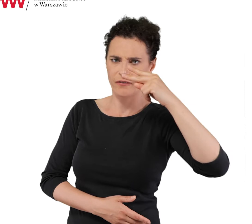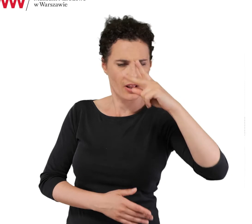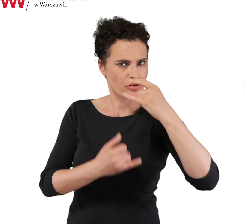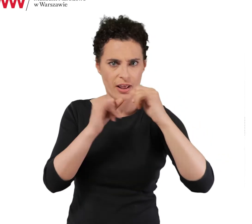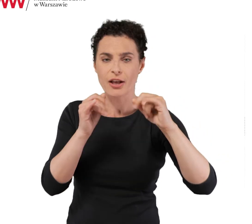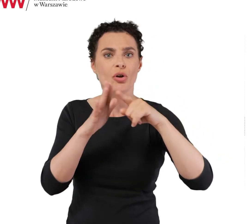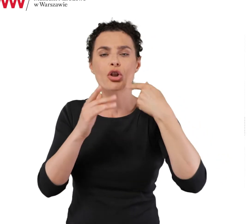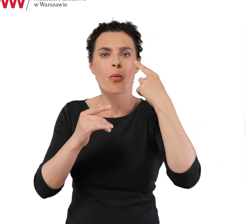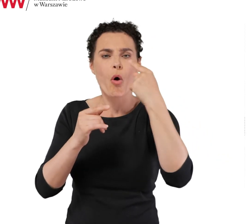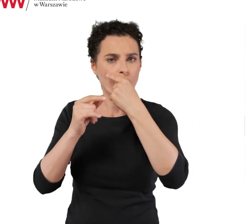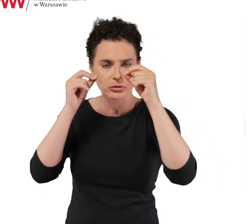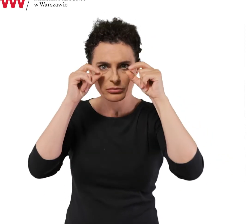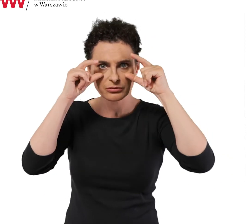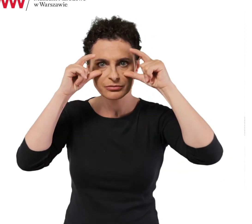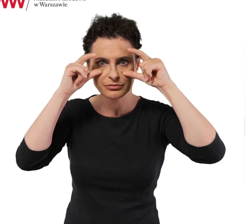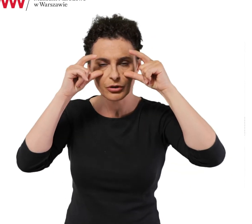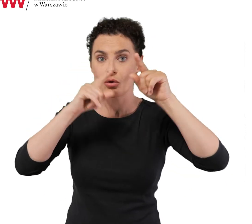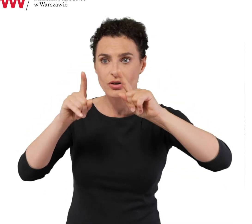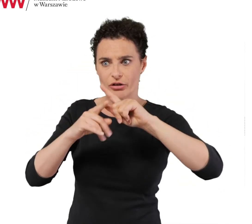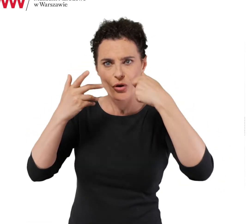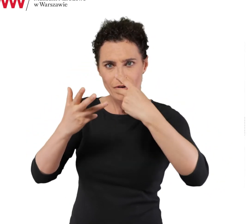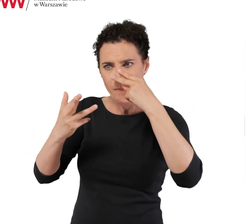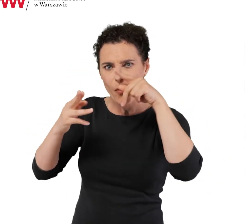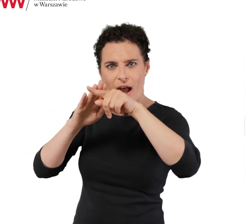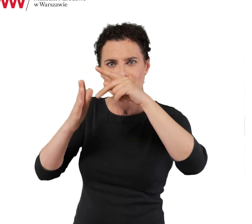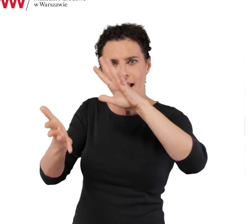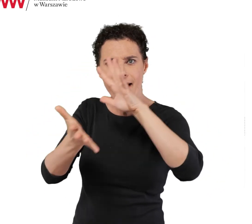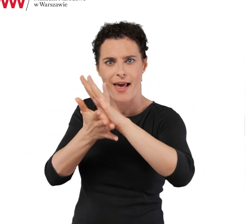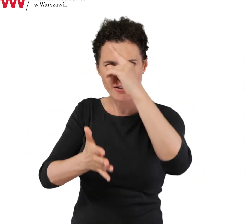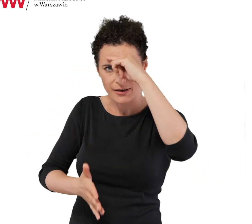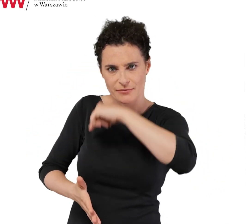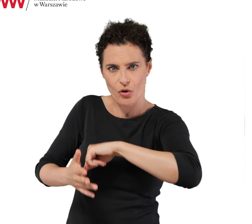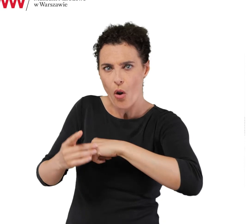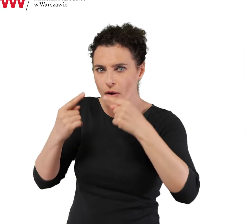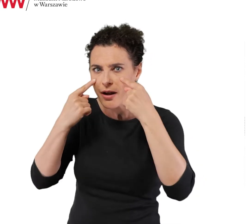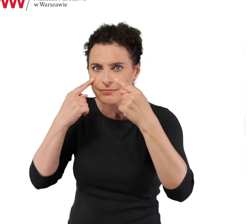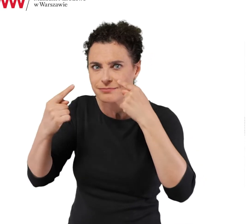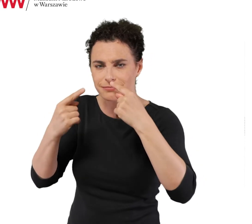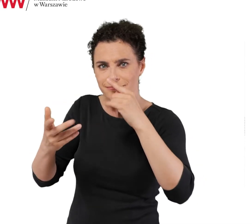sugerują jednak neutralizację zasad realizmu na rzecz wglądu w psychologię postaci.